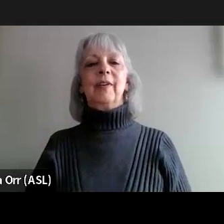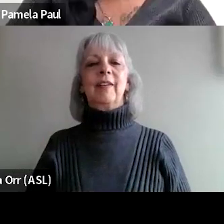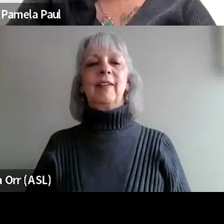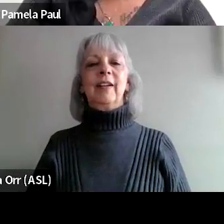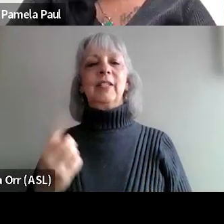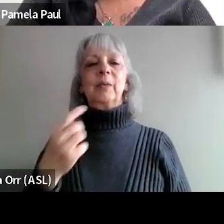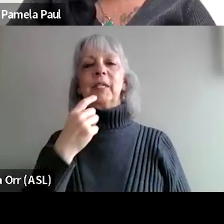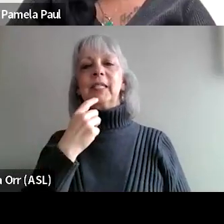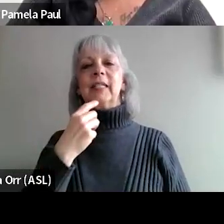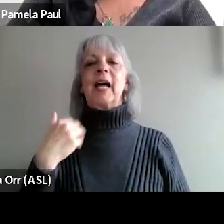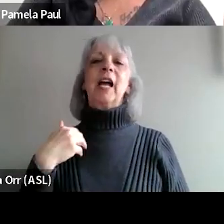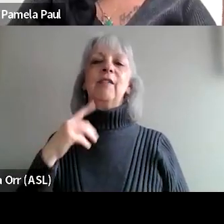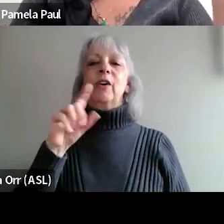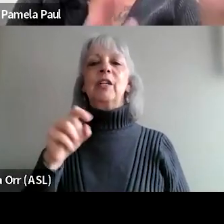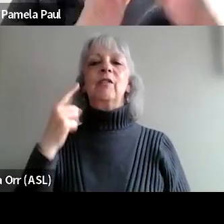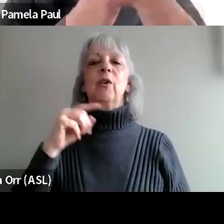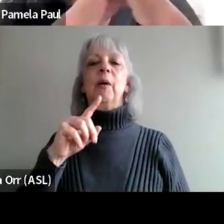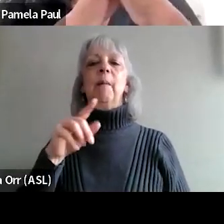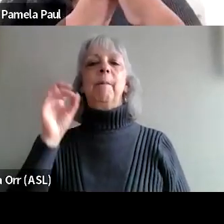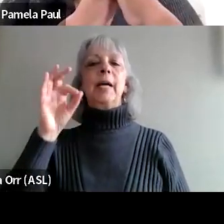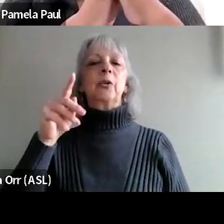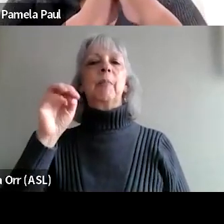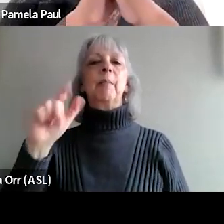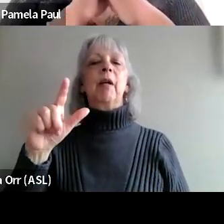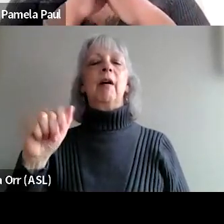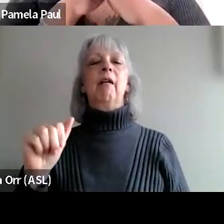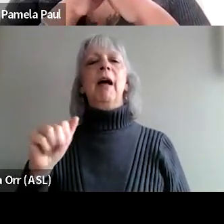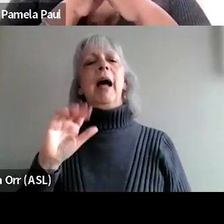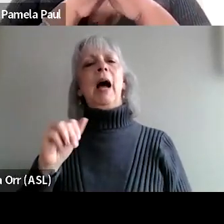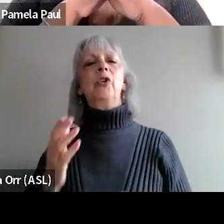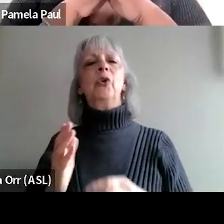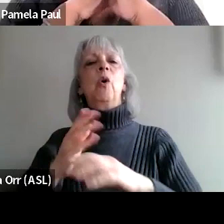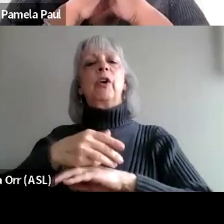"Tengo una pregunta para la Pastora Pamela Paul. ¿Cómo supera el estigma del consumo de sustancias